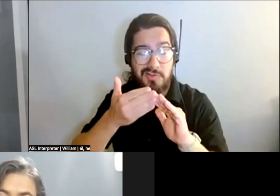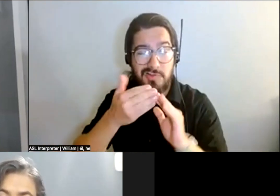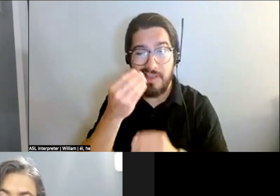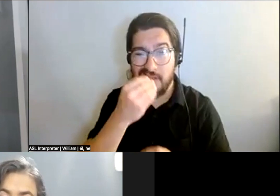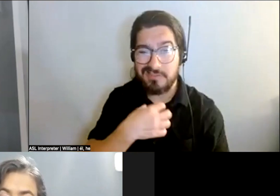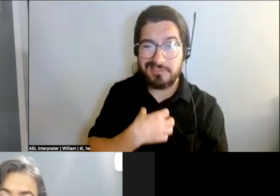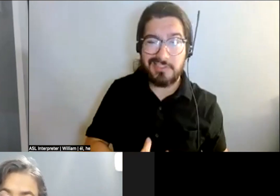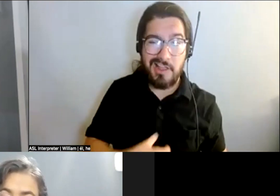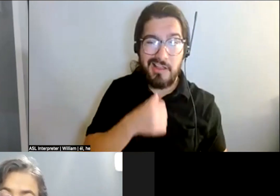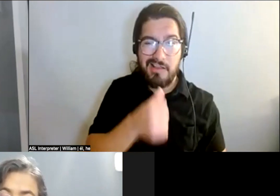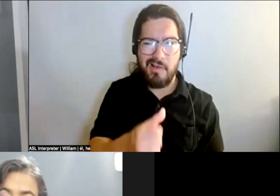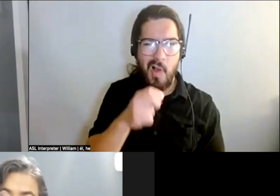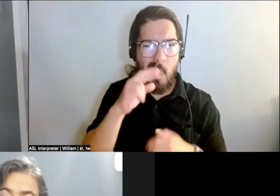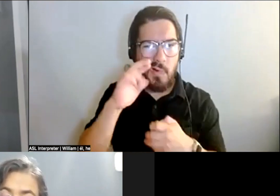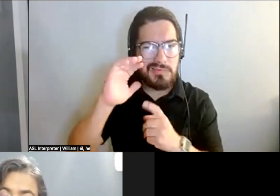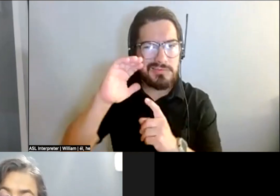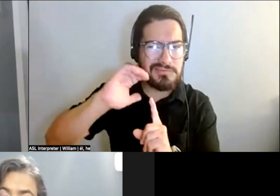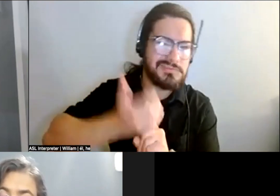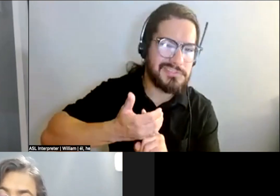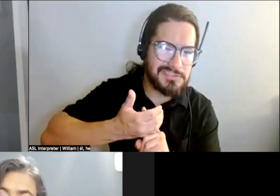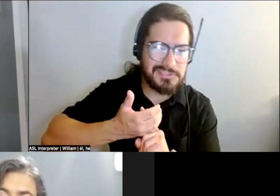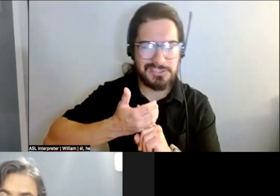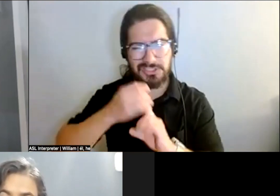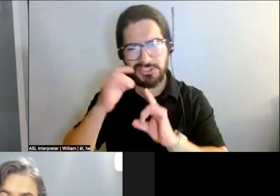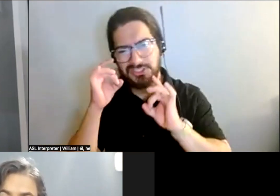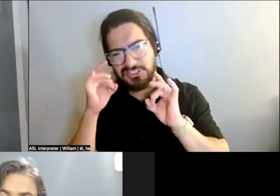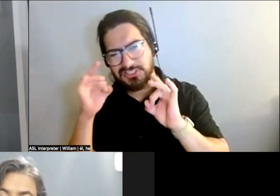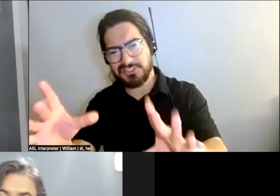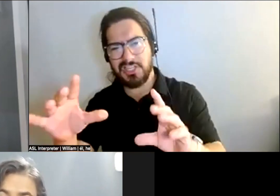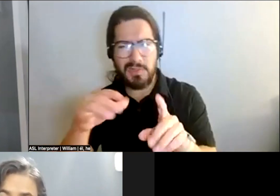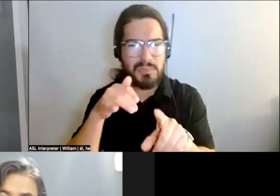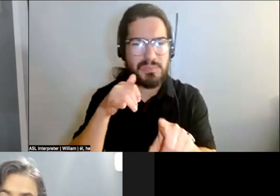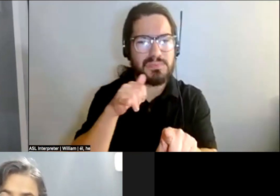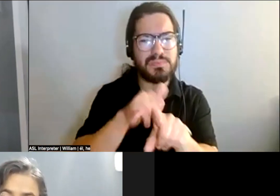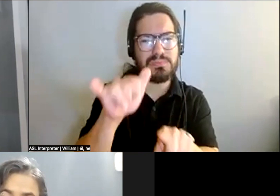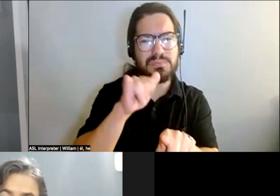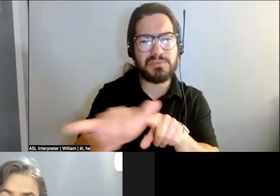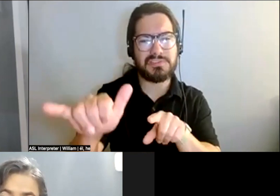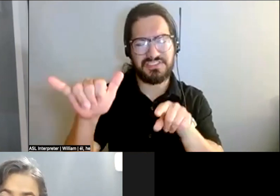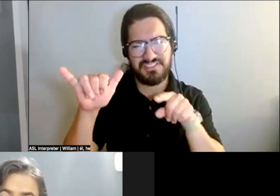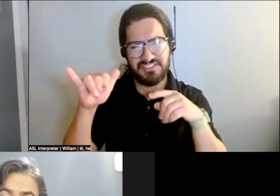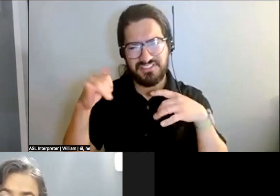Desnuda va asesinando en serie o suicidándose. Traiciona y apuñala.